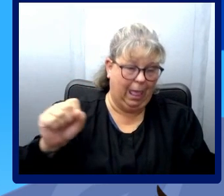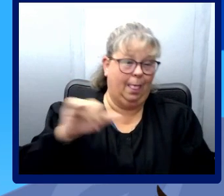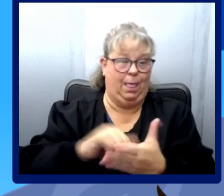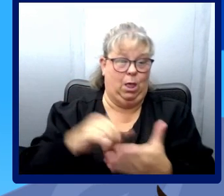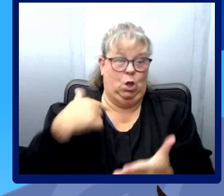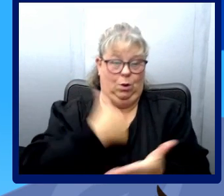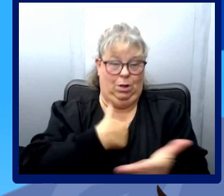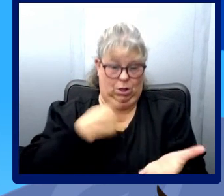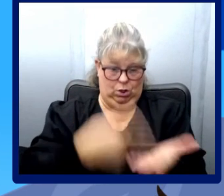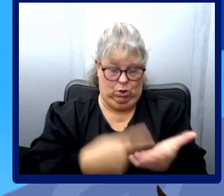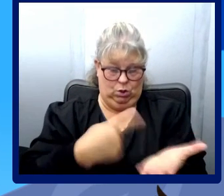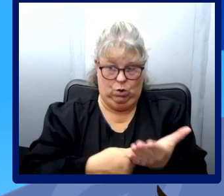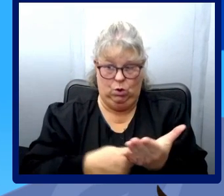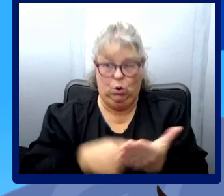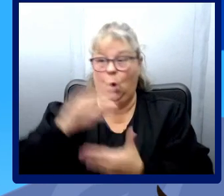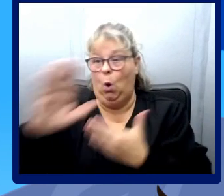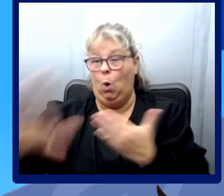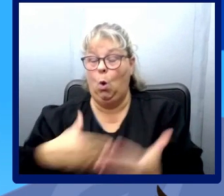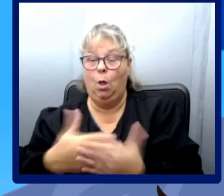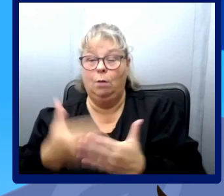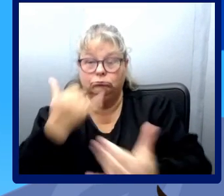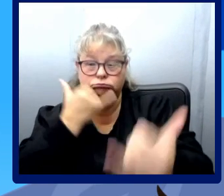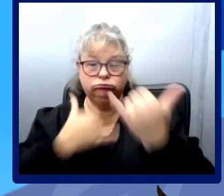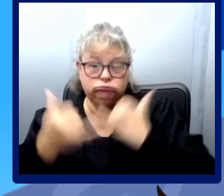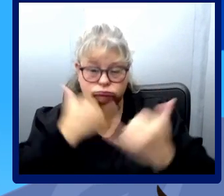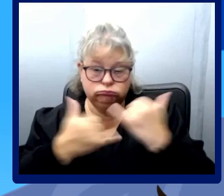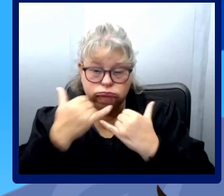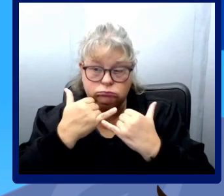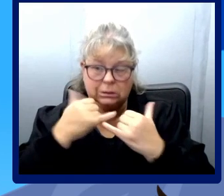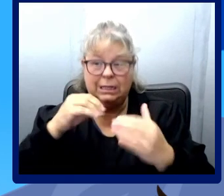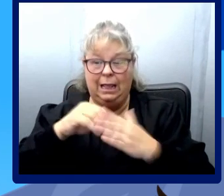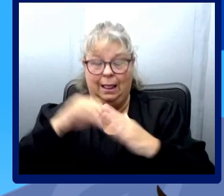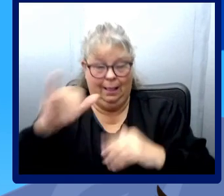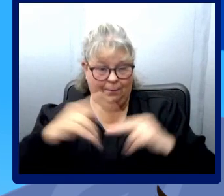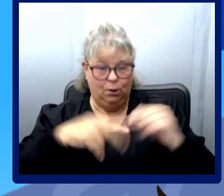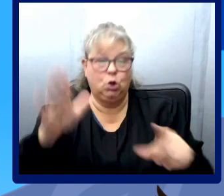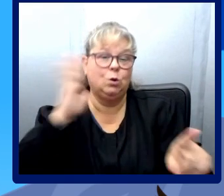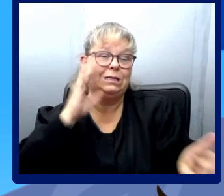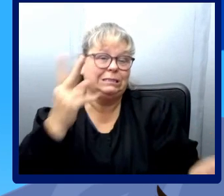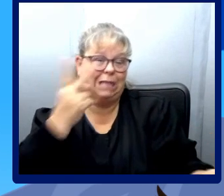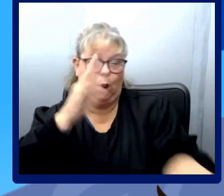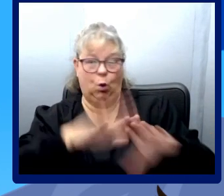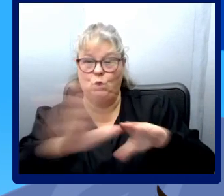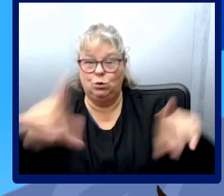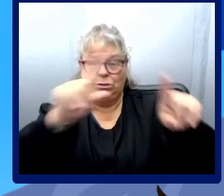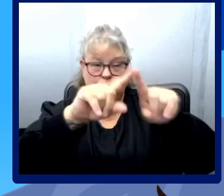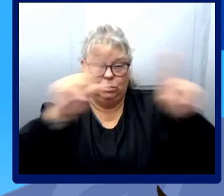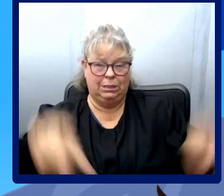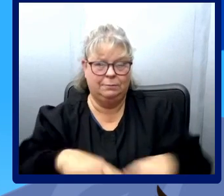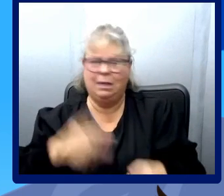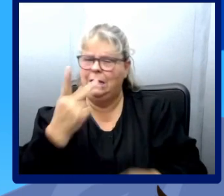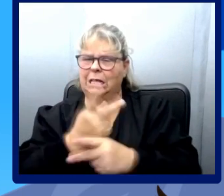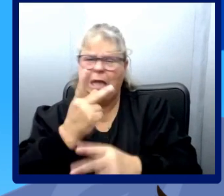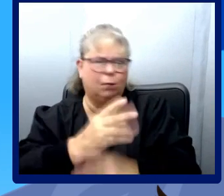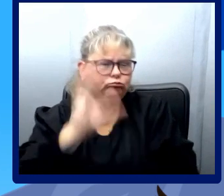y ver todas las aplicaciones increíbles de Salesforce Labs en el enlace que pueden ver en la pantalla y explorar estas aplicaciones gratuitas en AppExchange